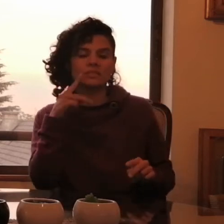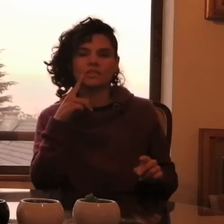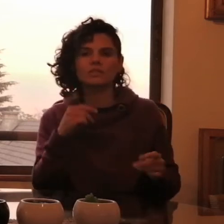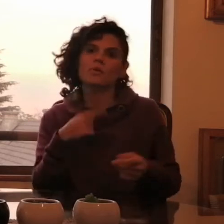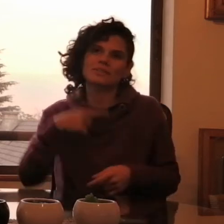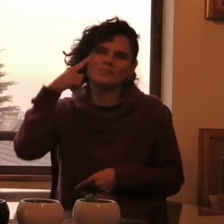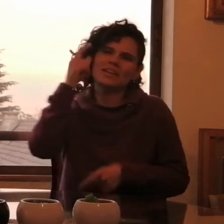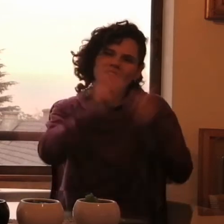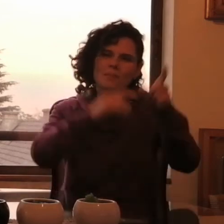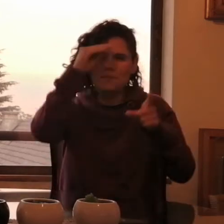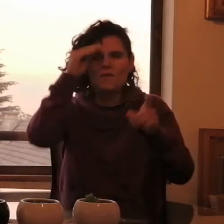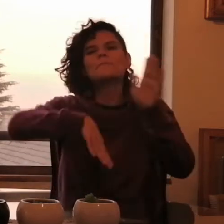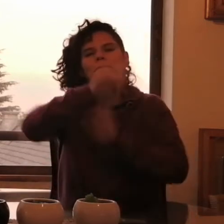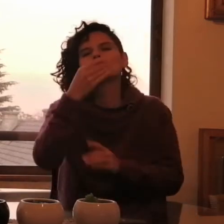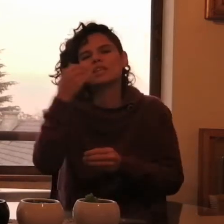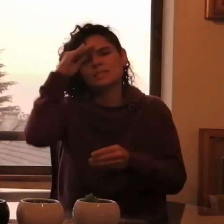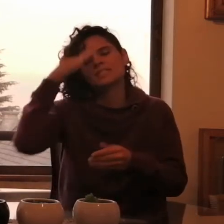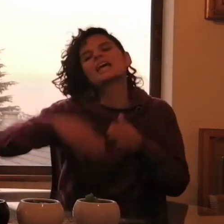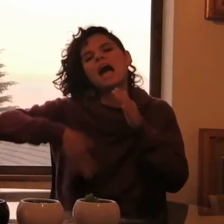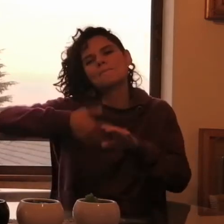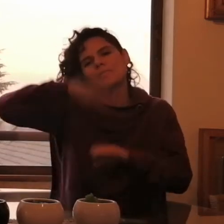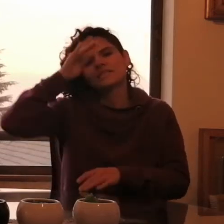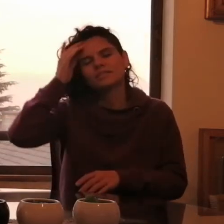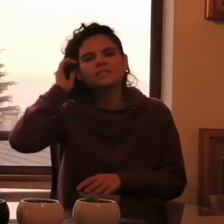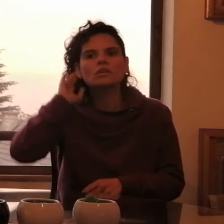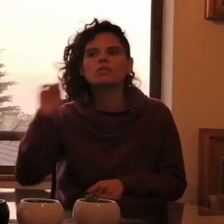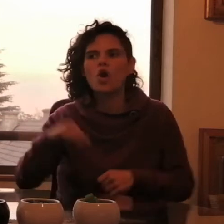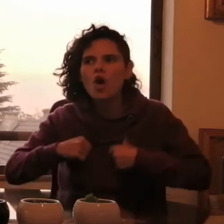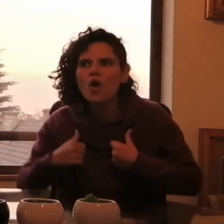gente que tiene más experiencia. Cómo fue tu relación con el entorno en tanto